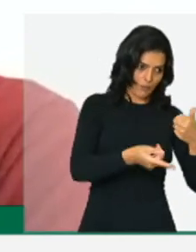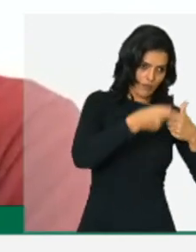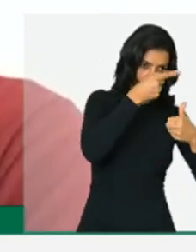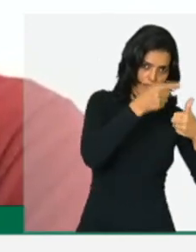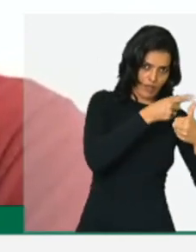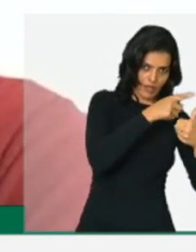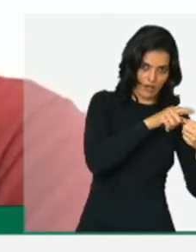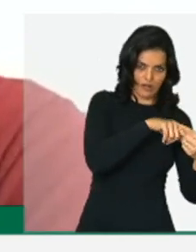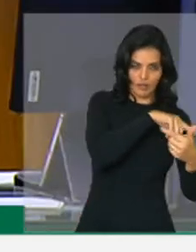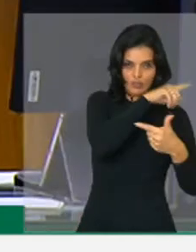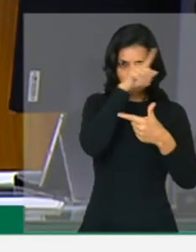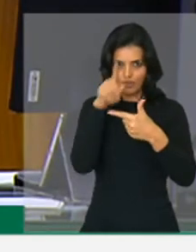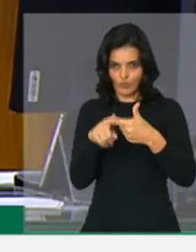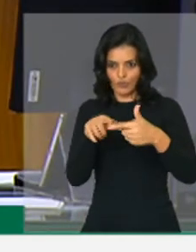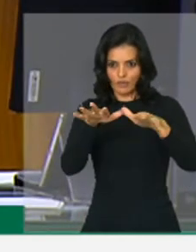PRESIDENTE. NÓS TEMOS CONSCIÊNCIA DE QUE NOSSO